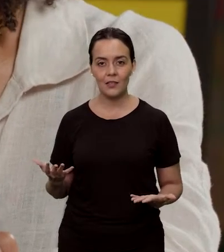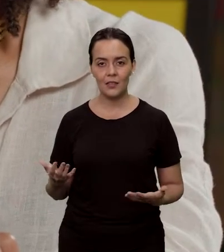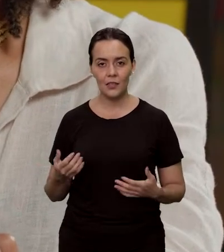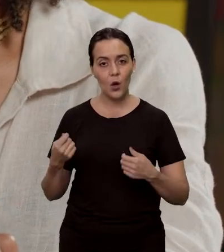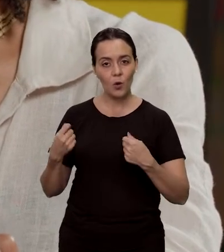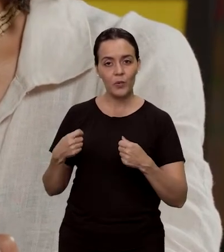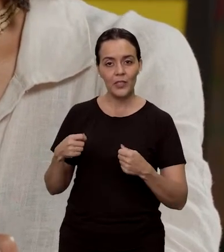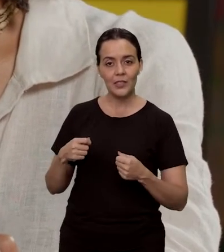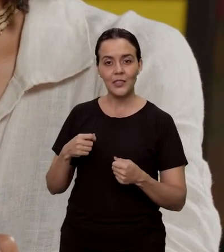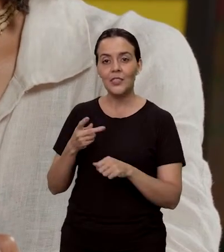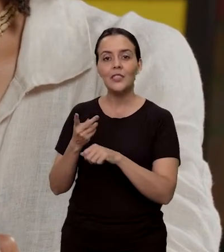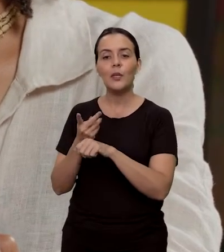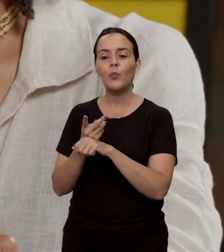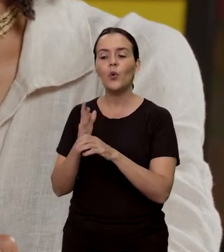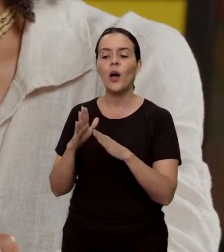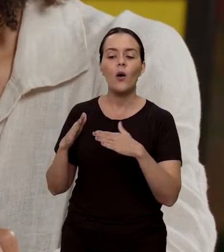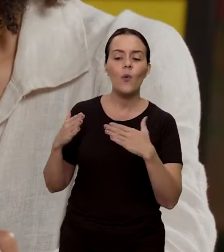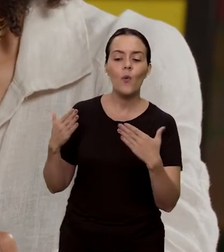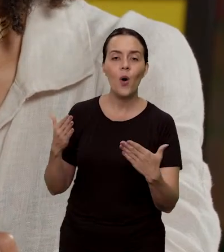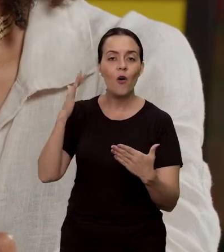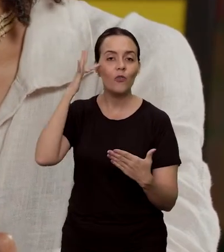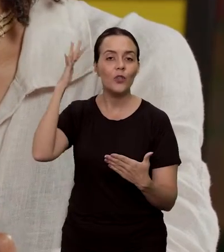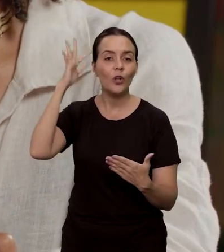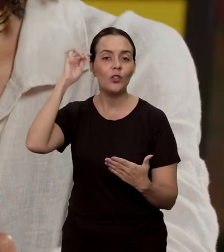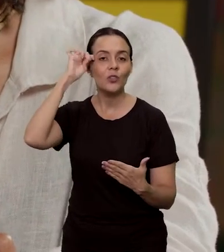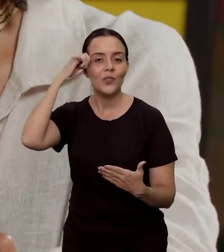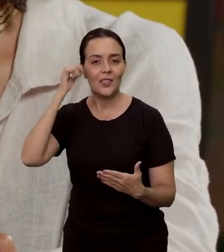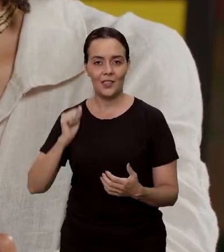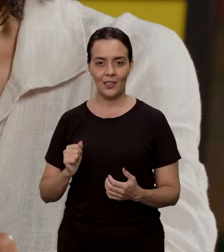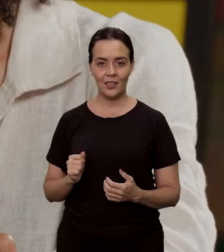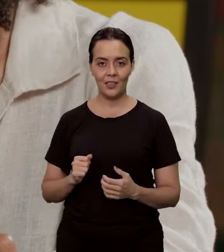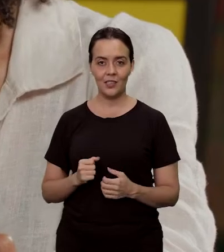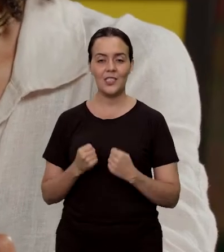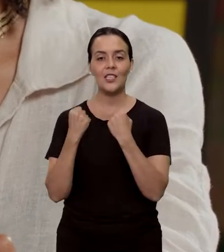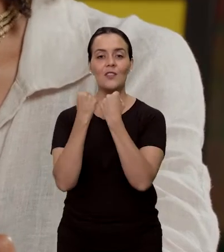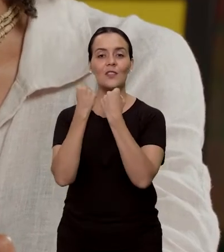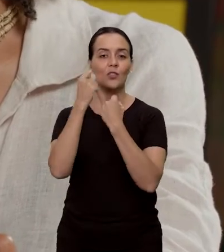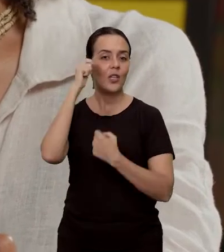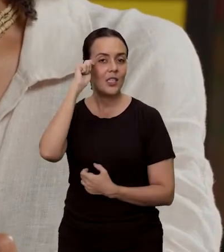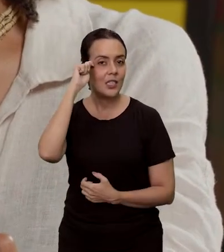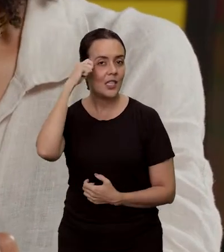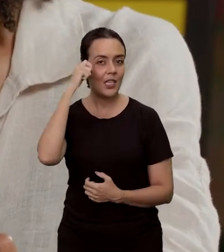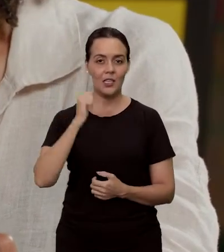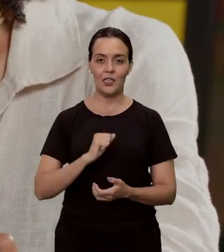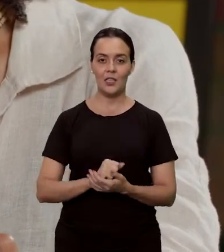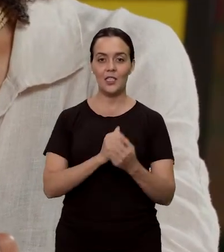filósofas, as nossas ativistas negras, as nossas militantes e feministas.